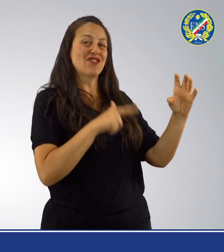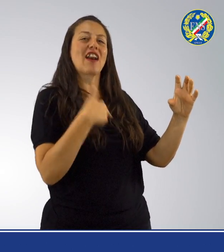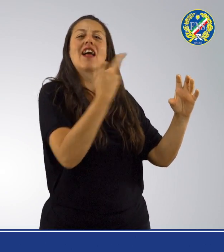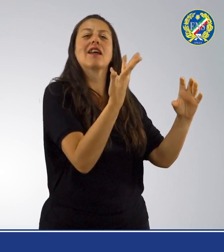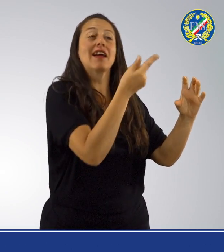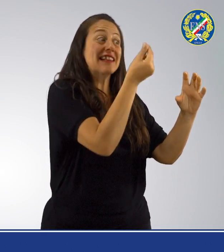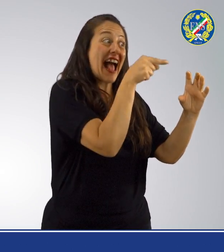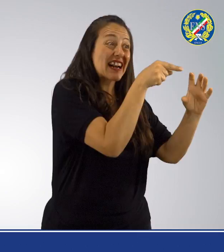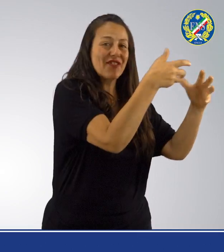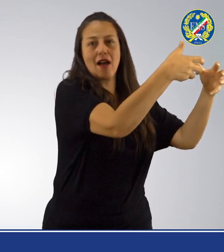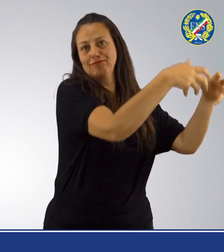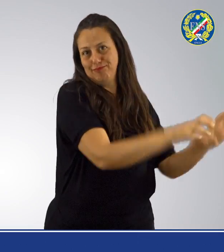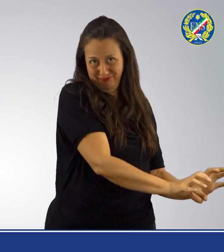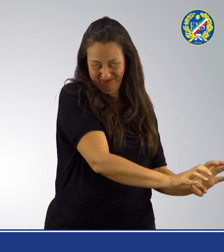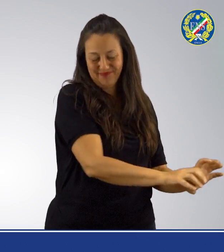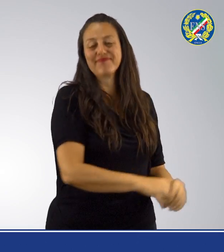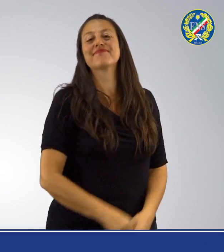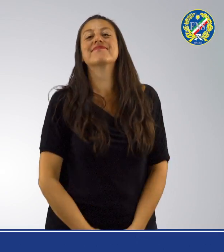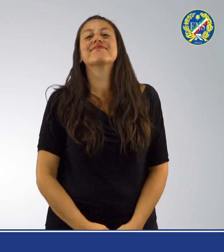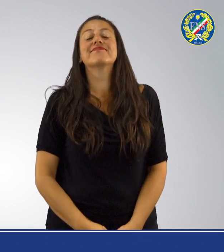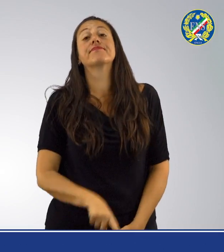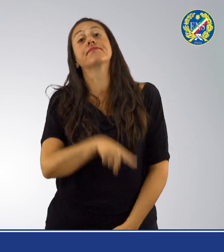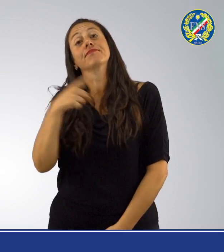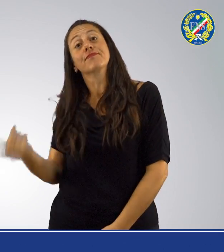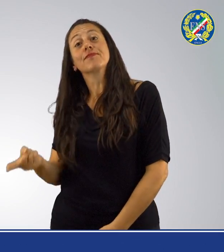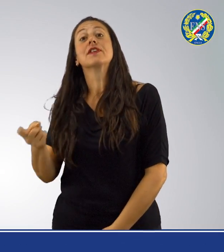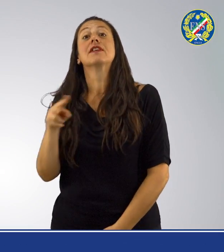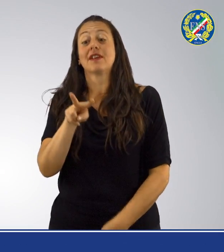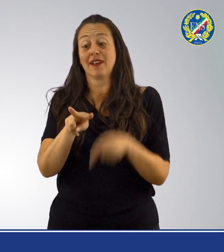l'agevolazione per le persone sorde prevede una riduzione del prezzo della tariffa normale.